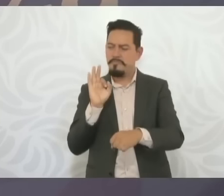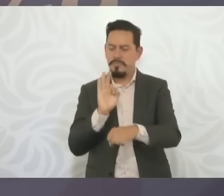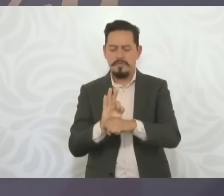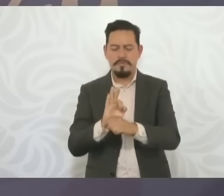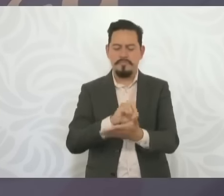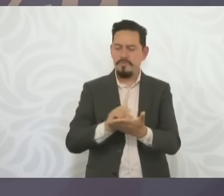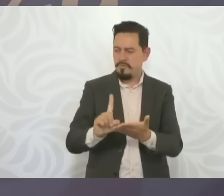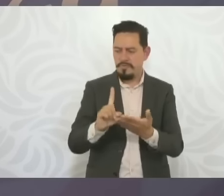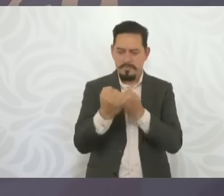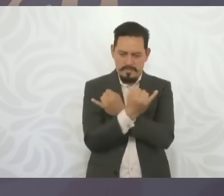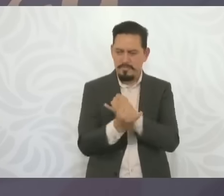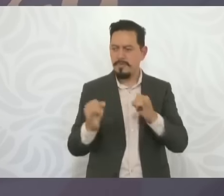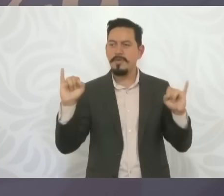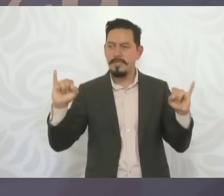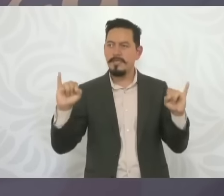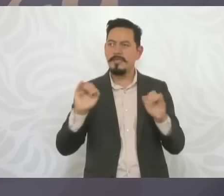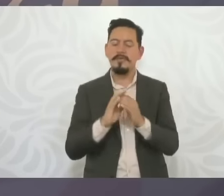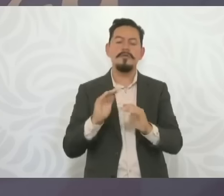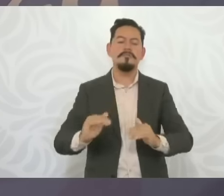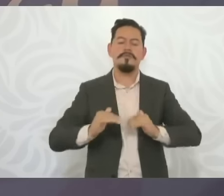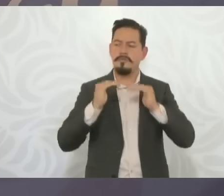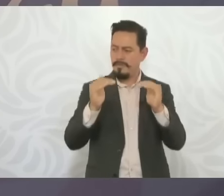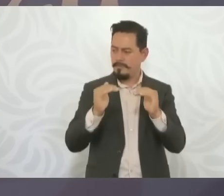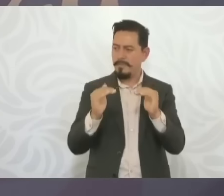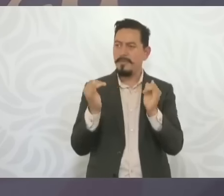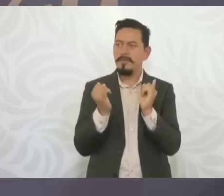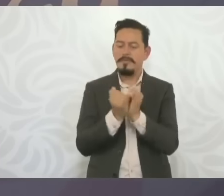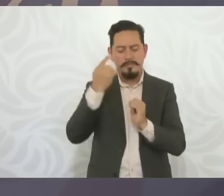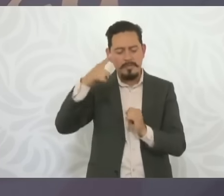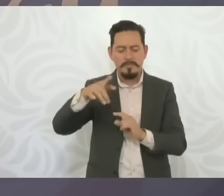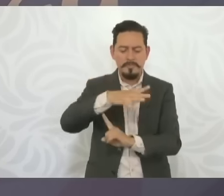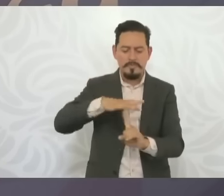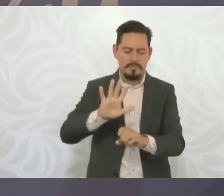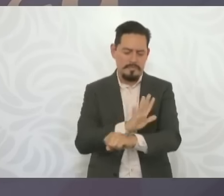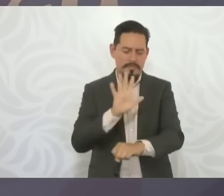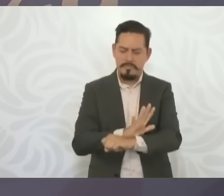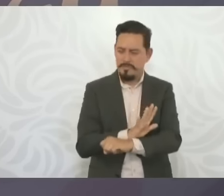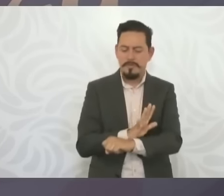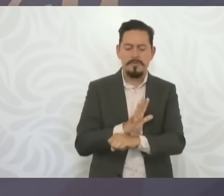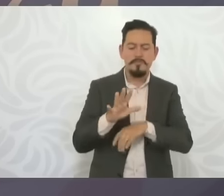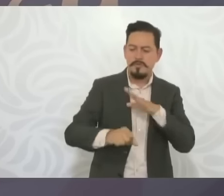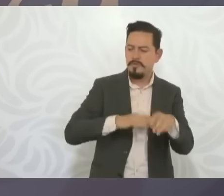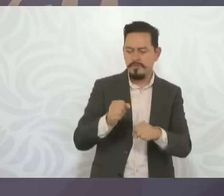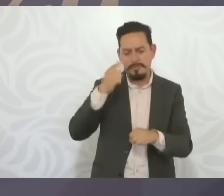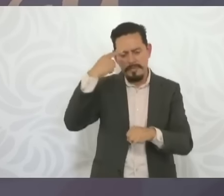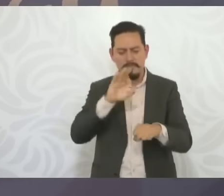la seguridad, la sostenibilidad y la justicia energética en beneficio de las familias mexicanas.